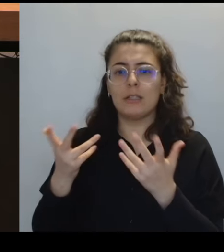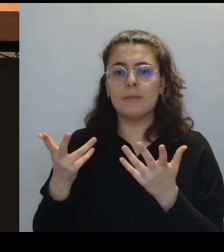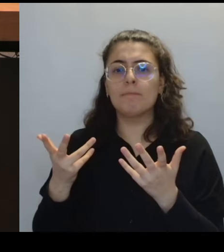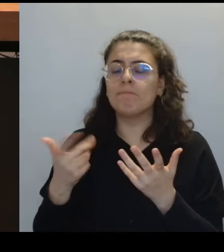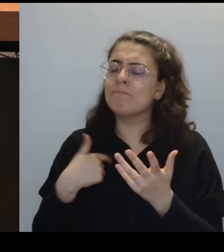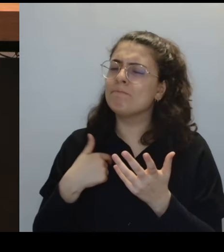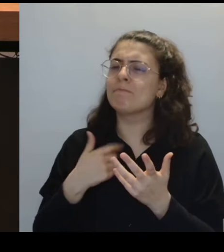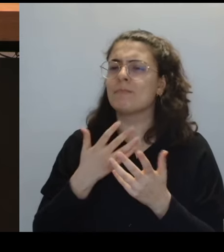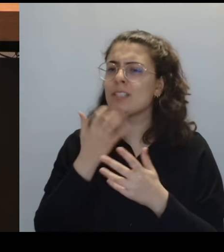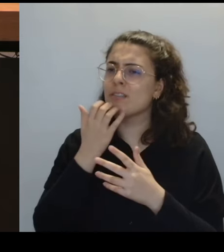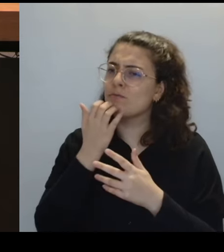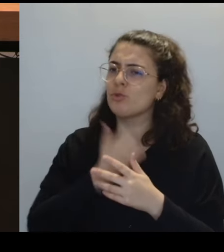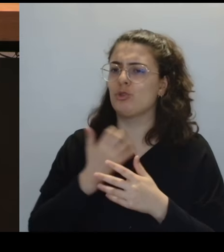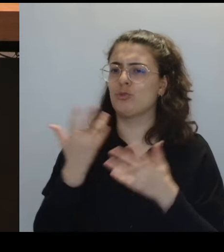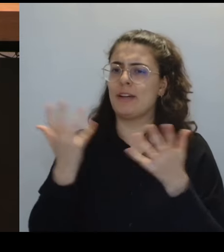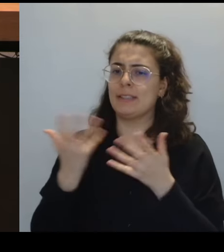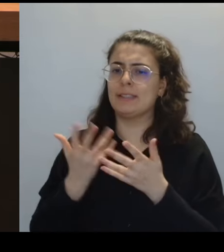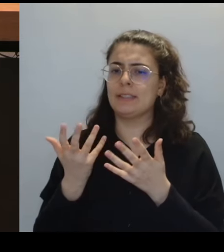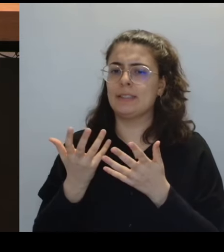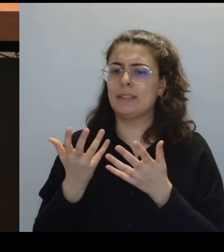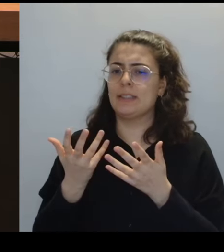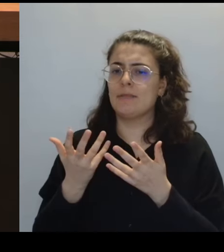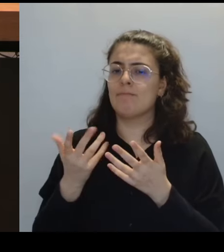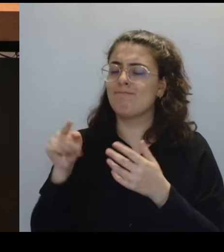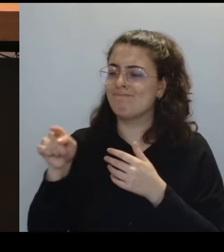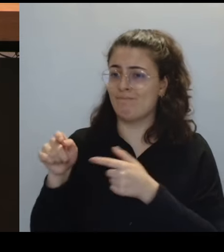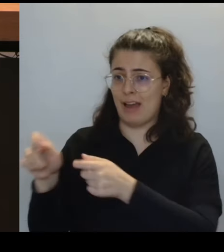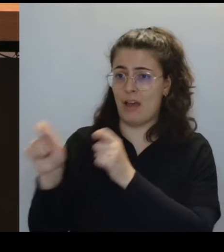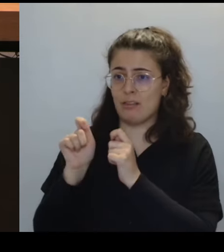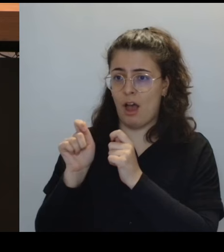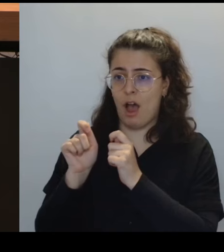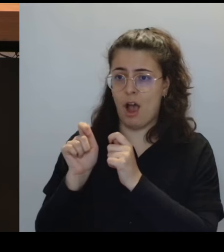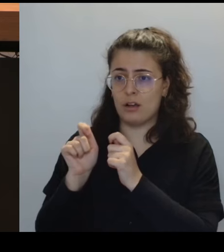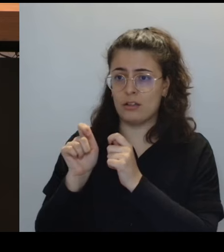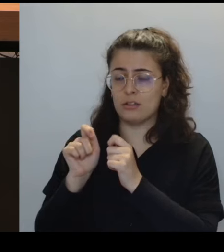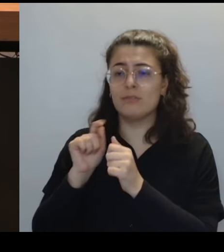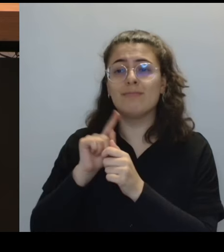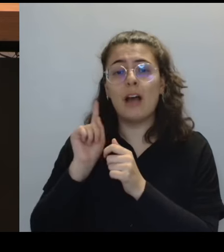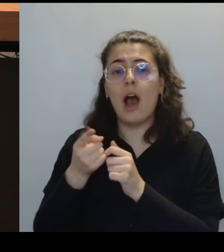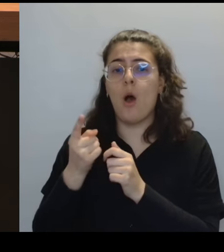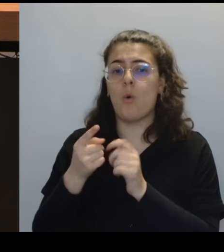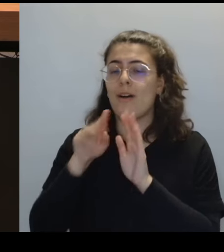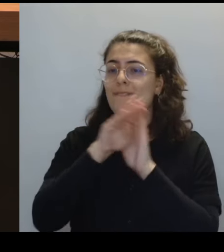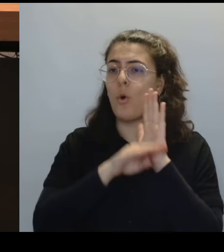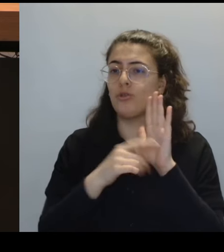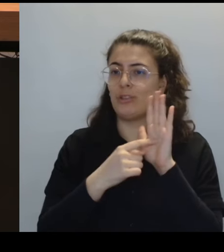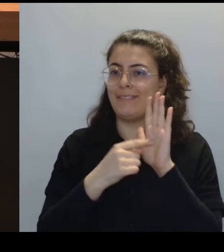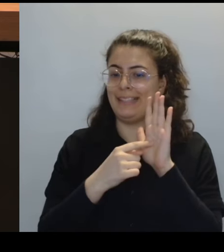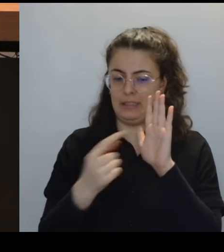man hätte sich den Antrag und insbesondere die Vorschriften, die man hier zitiert, genauer angesehen.